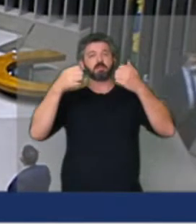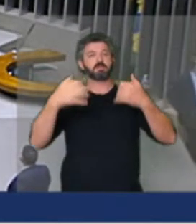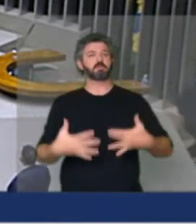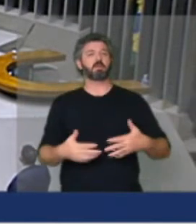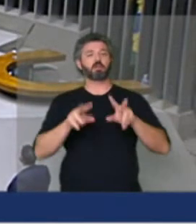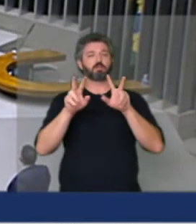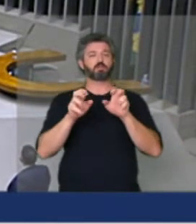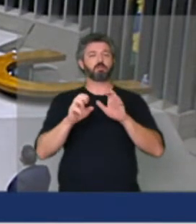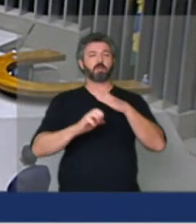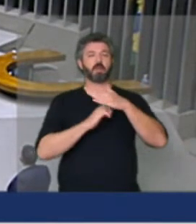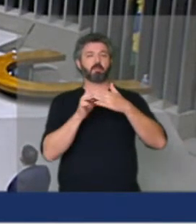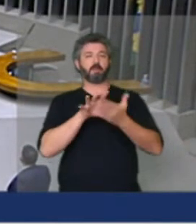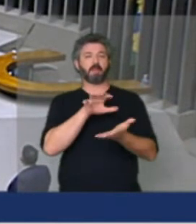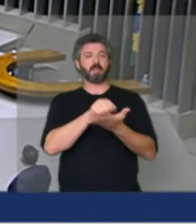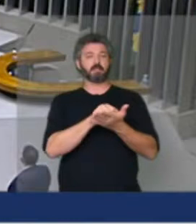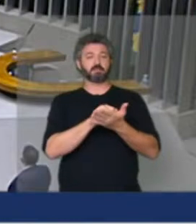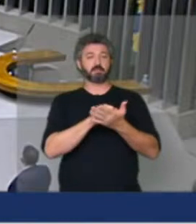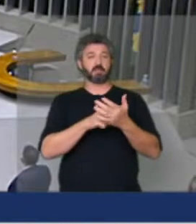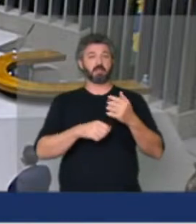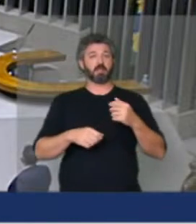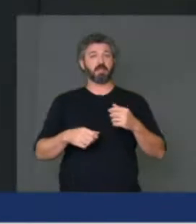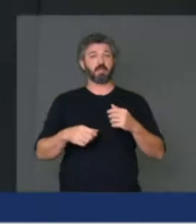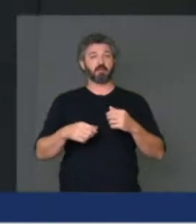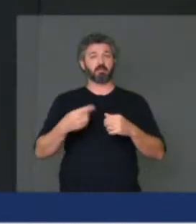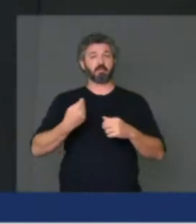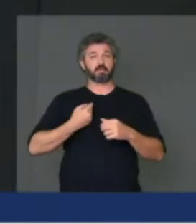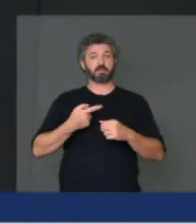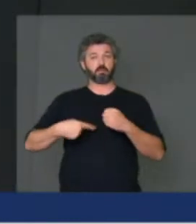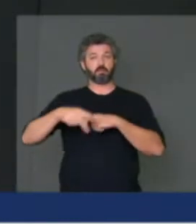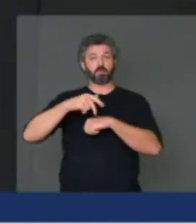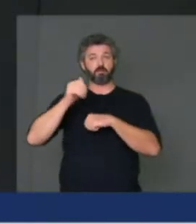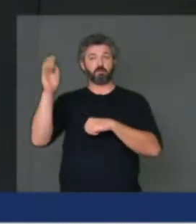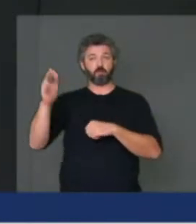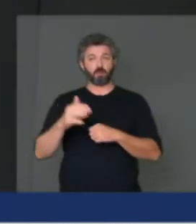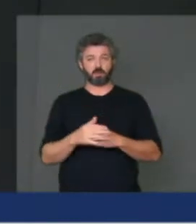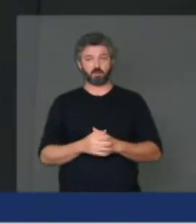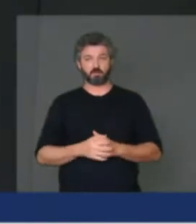NOME, SEDIADAS NO EXTERIOR. -- [PRESIDENTE]: SIM 283 VOTOS NÃO. REQUERIMENTO